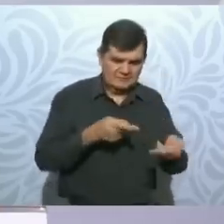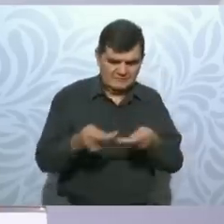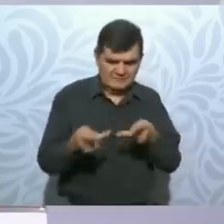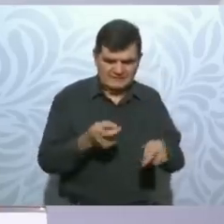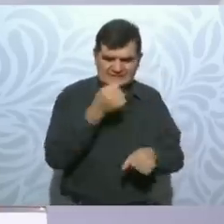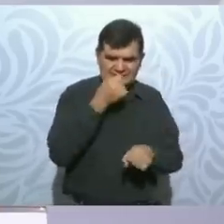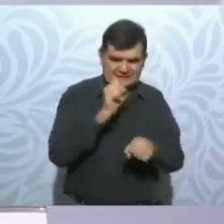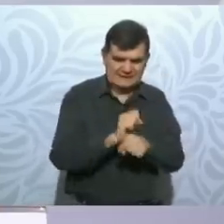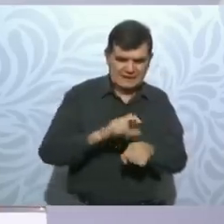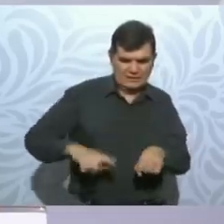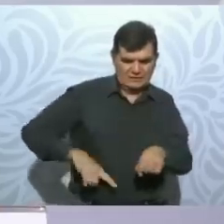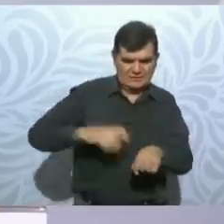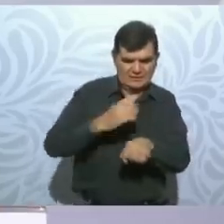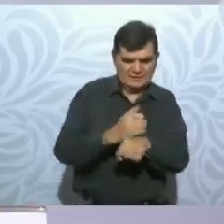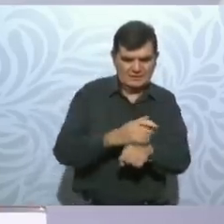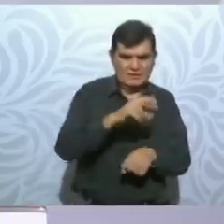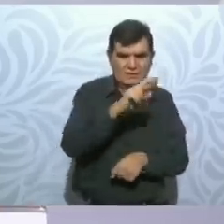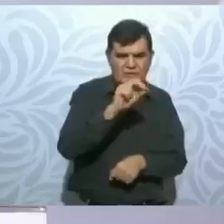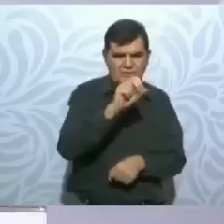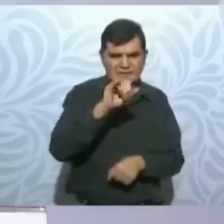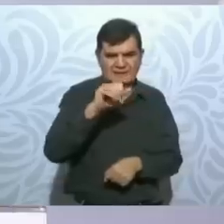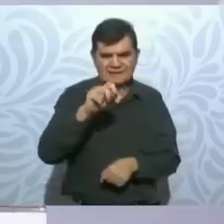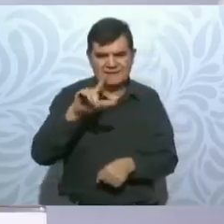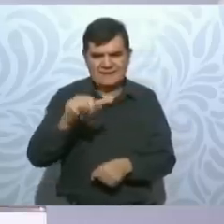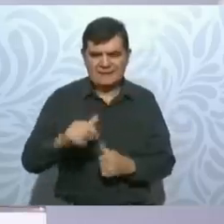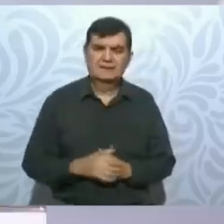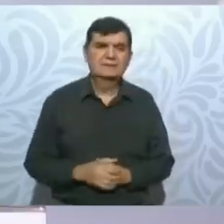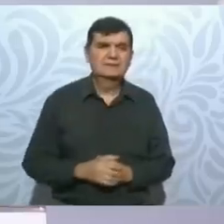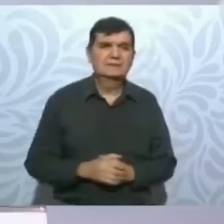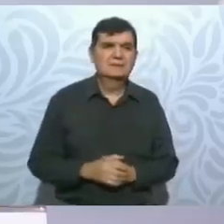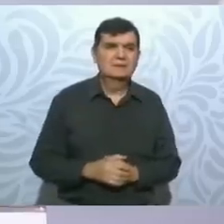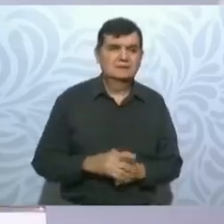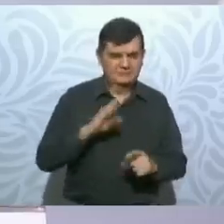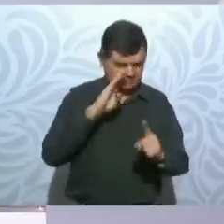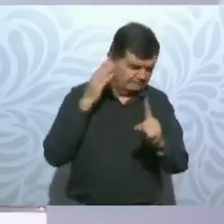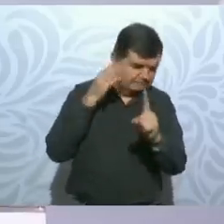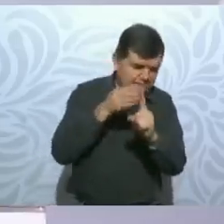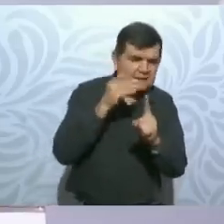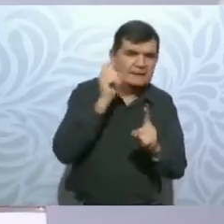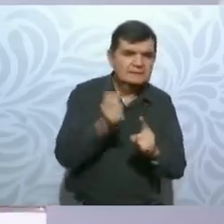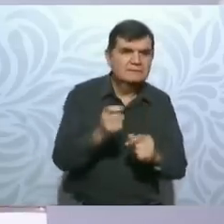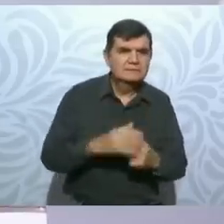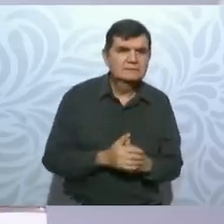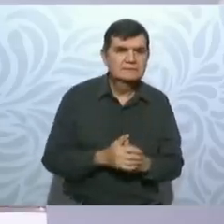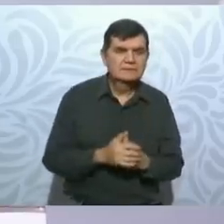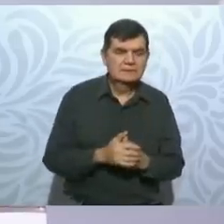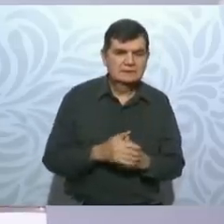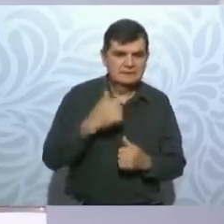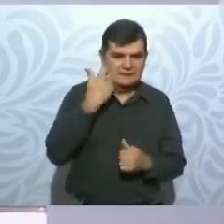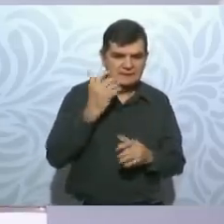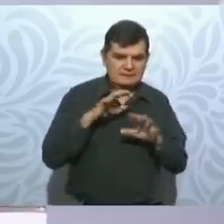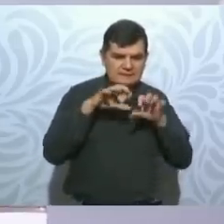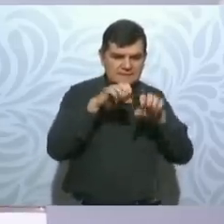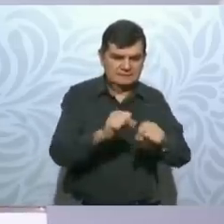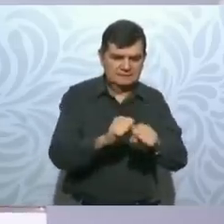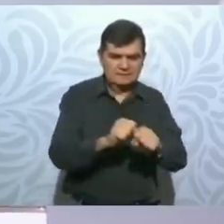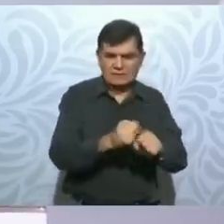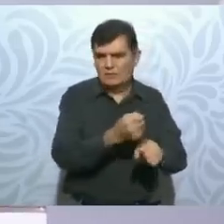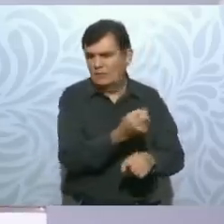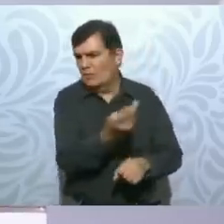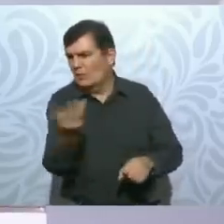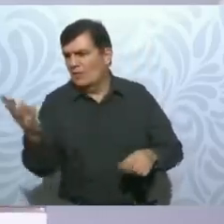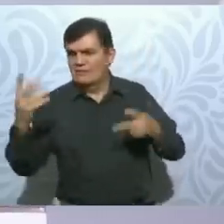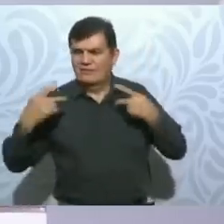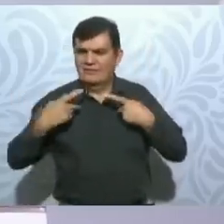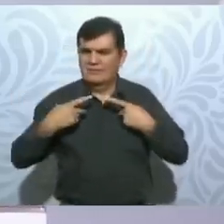gobernación Rosa yela el objetivo es llegar a cualquier familia que se encuentre en una